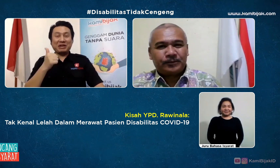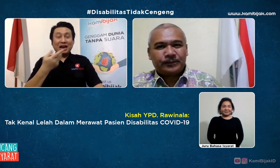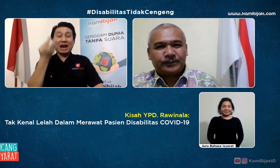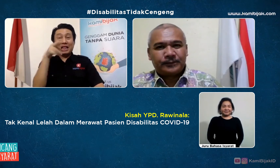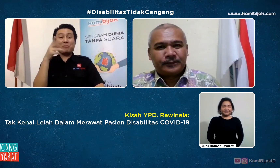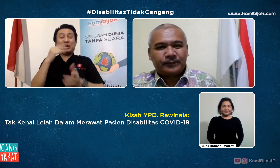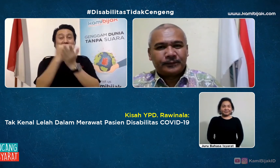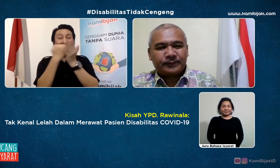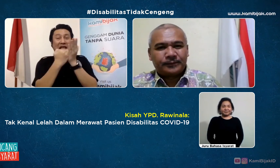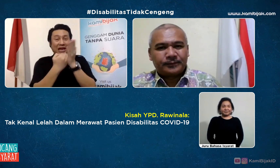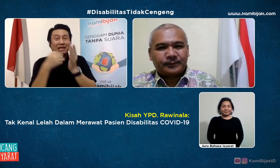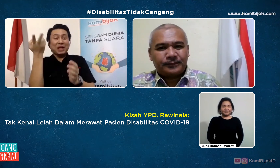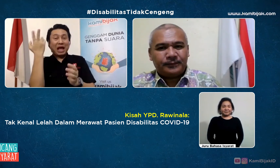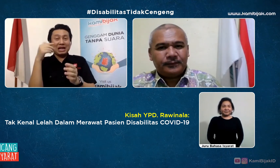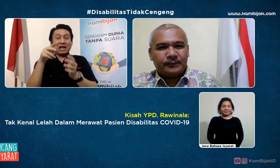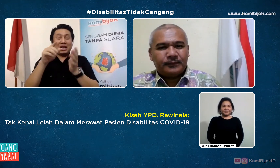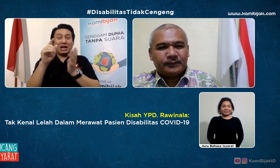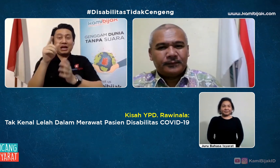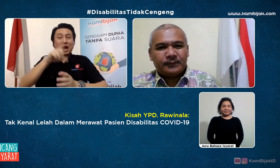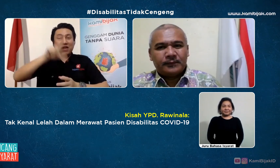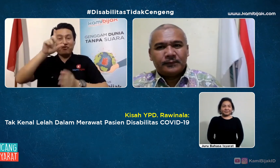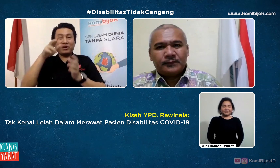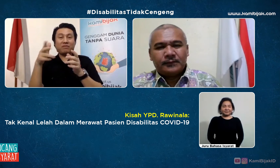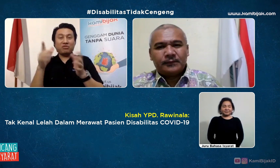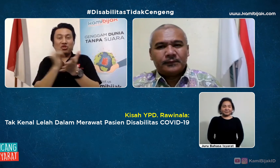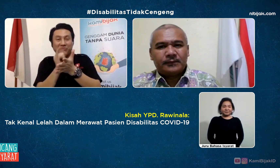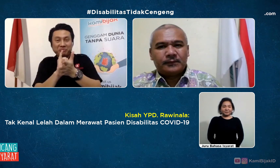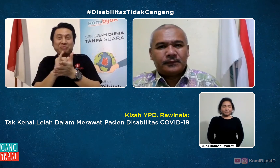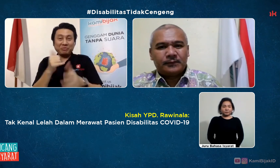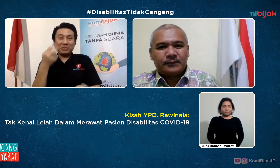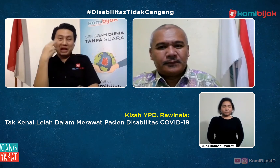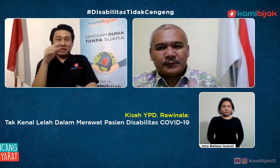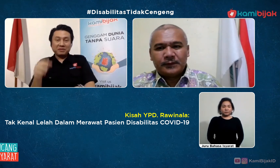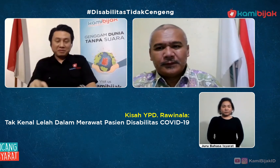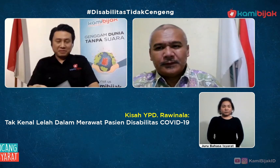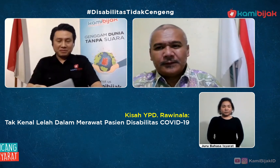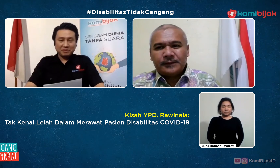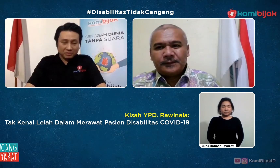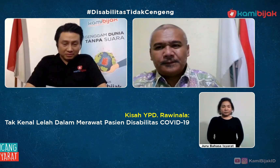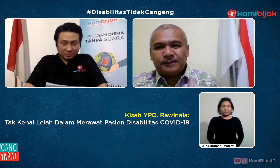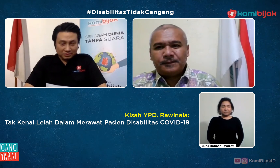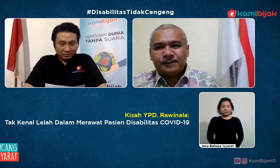Sekarang waktunya kita untuk lihat pertanyaan dari teman-teman